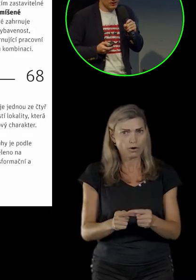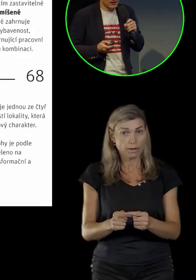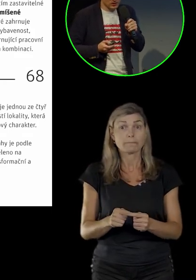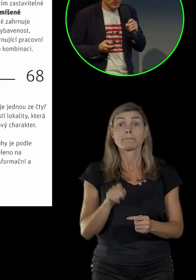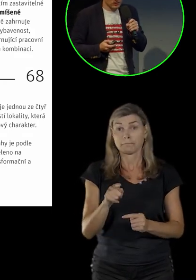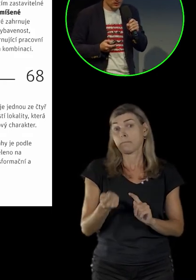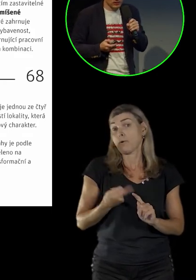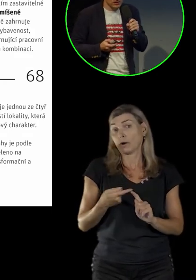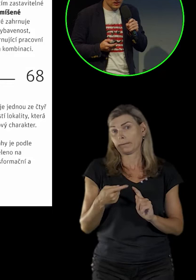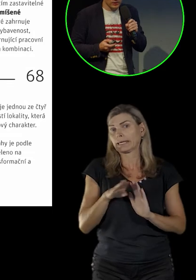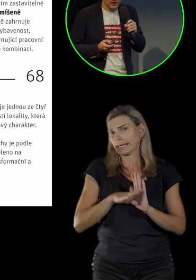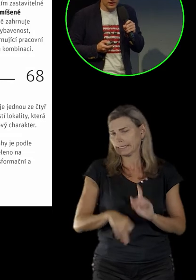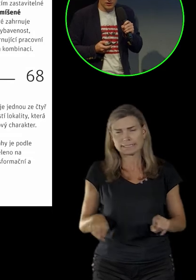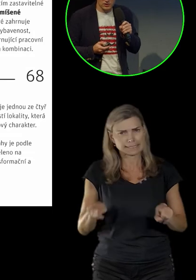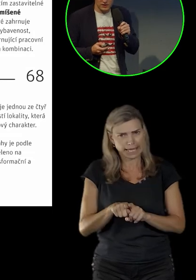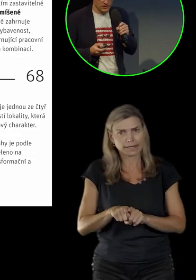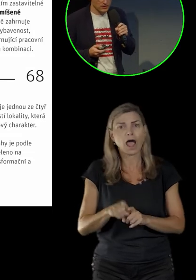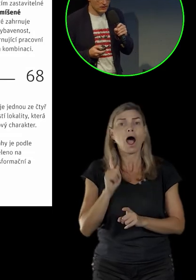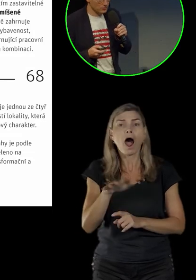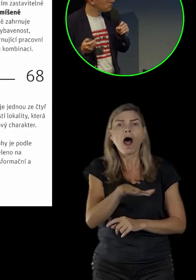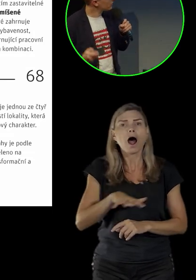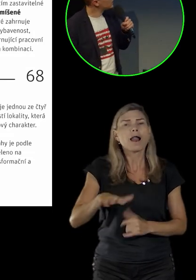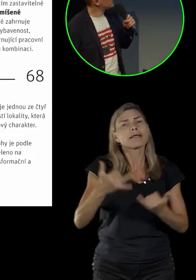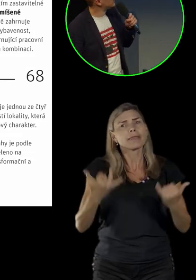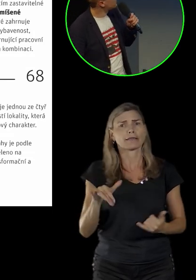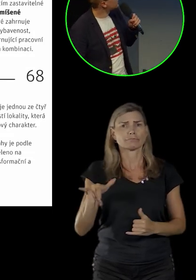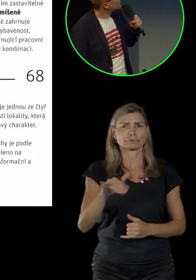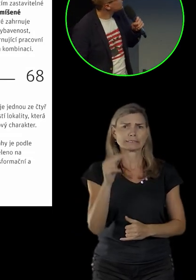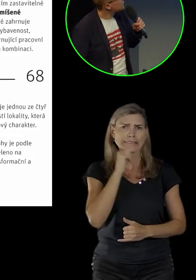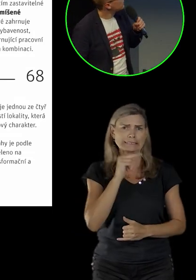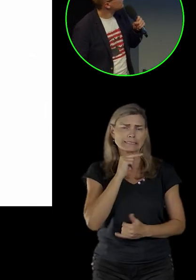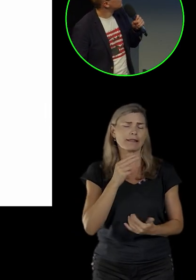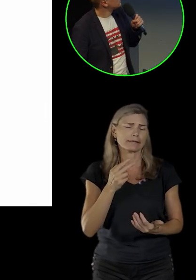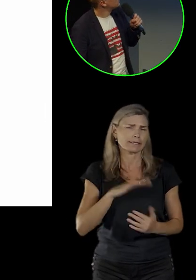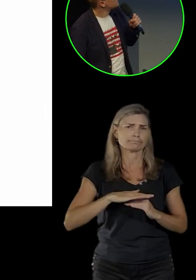Akorát je to zástavba na zelené louce. Ty pověstné greenfieldy.